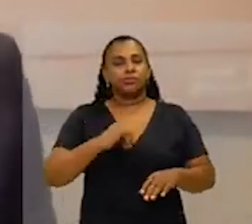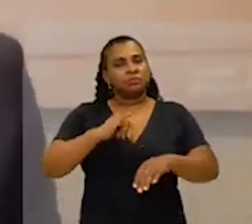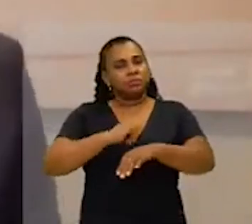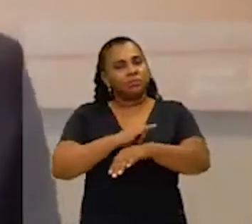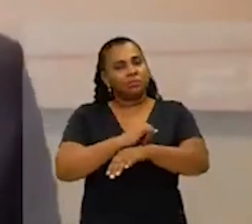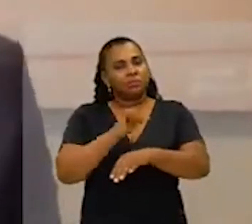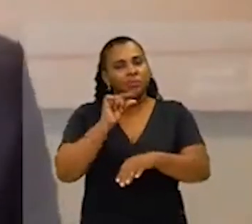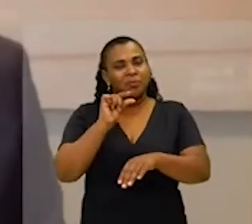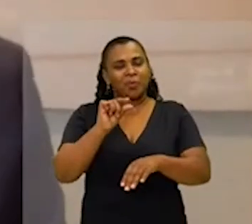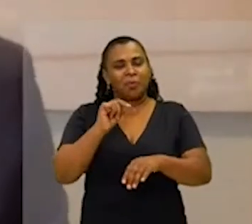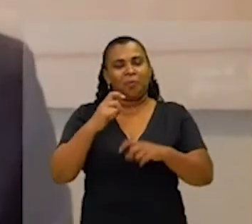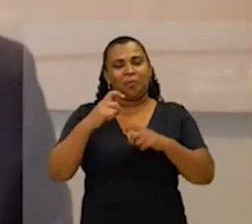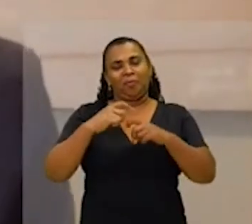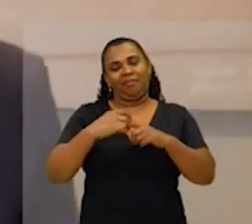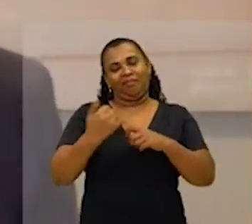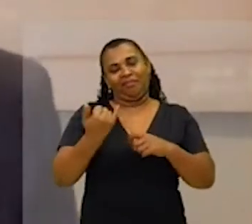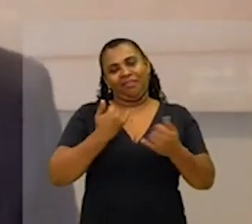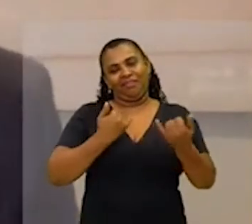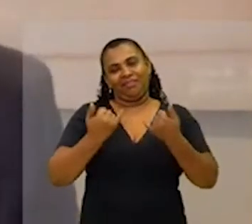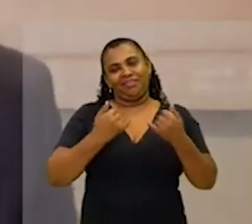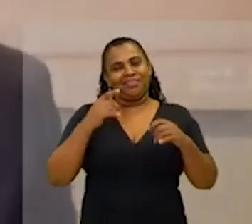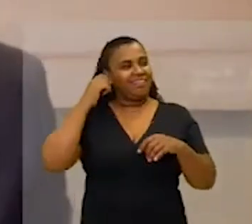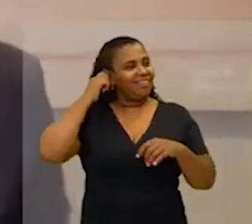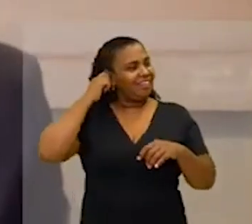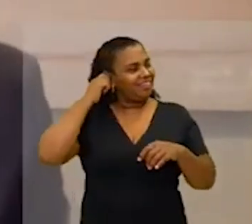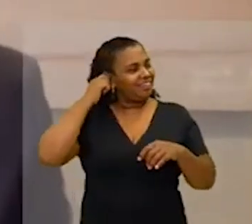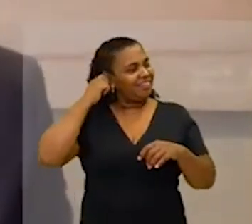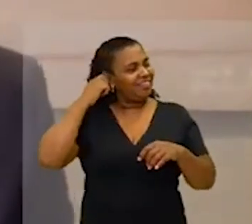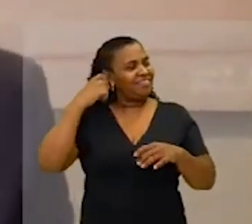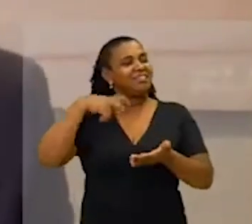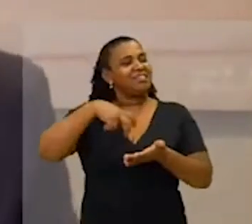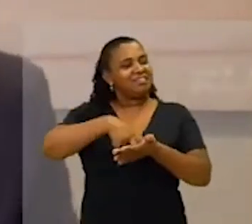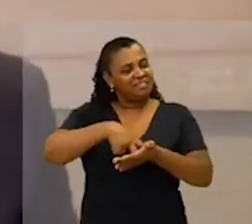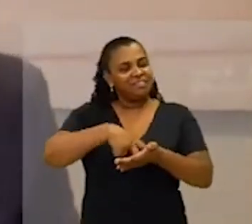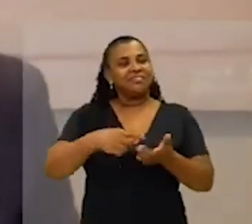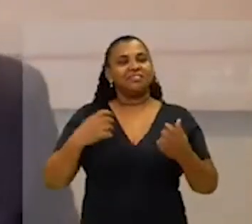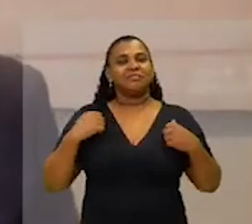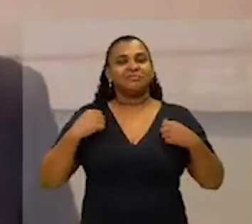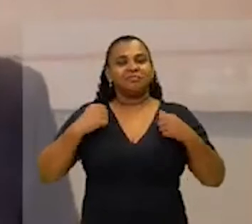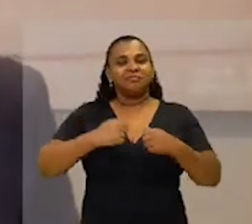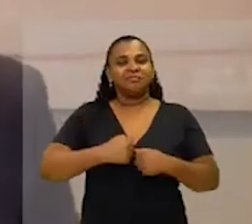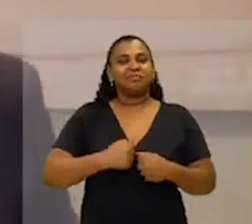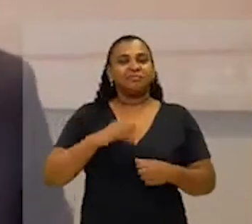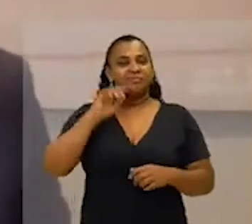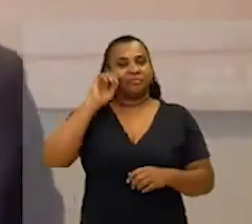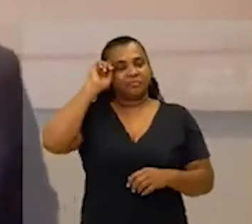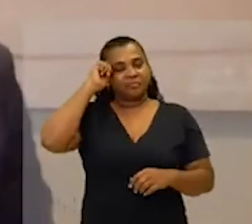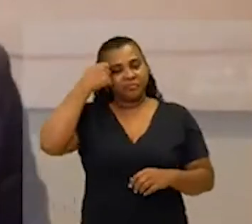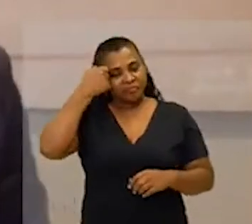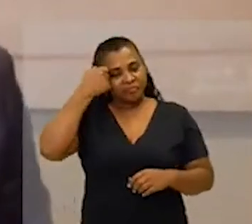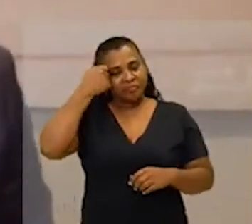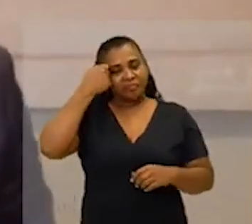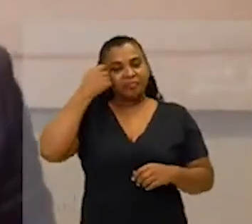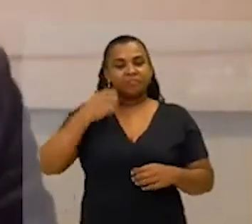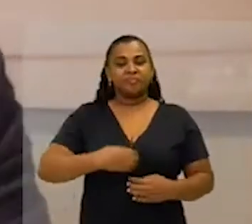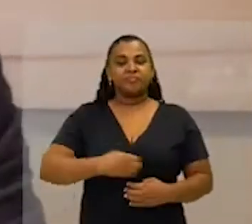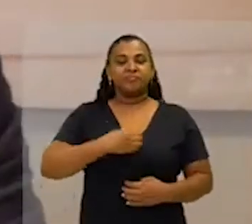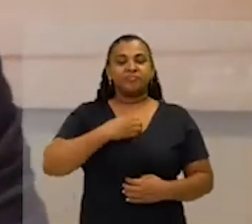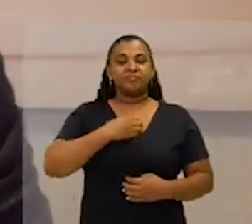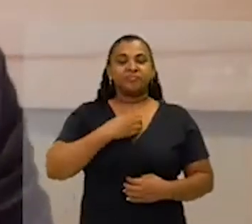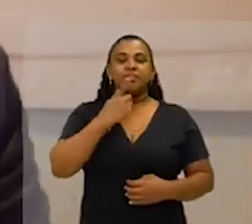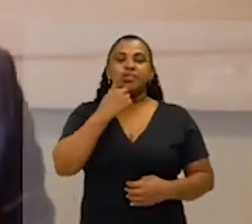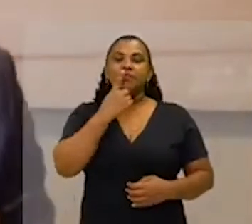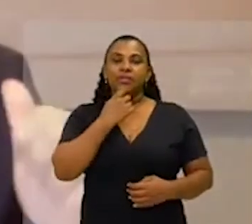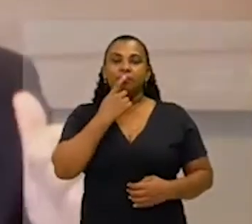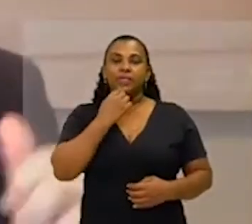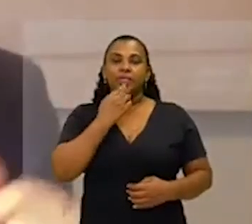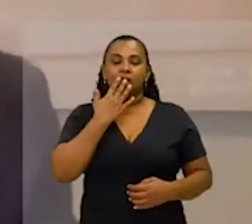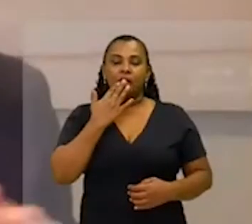meu médico já me deu uma puxão de orelha né Tem um terno escuro gravata vermelha e atrás de mim